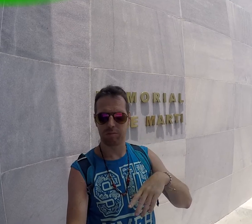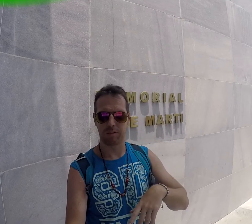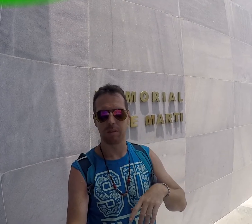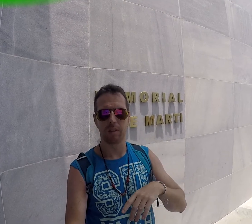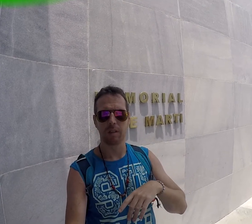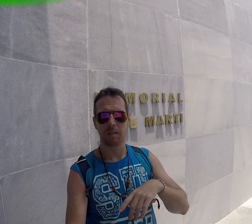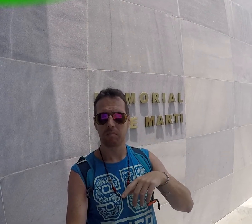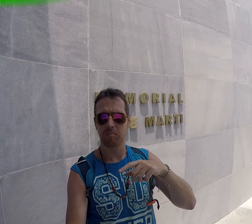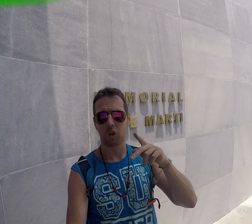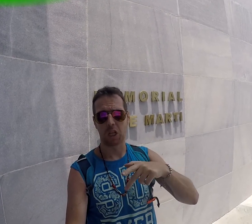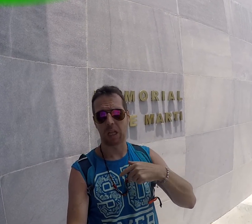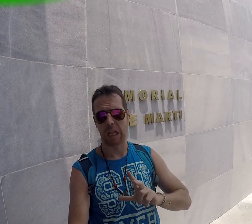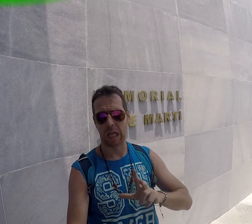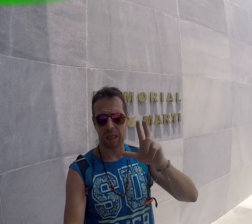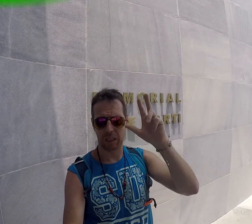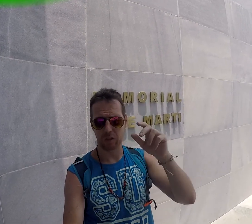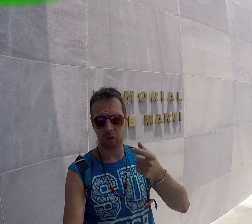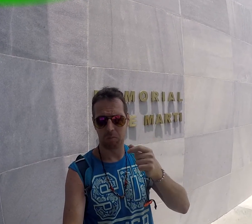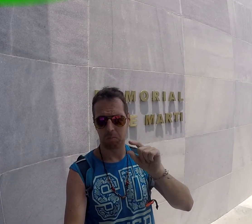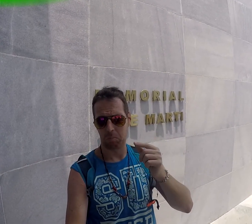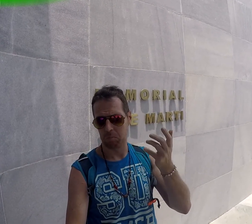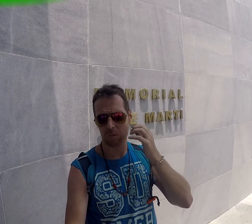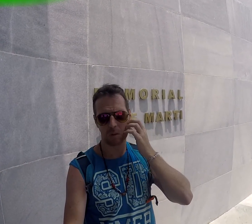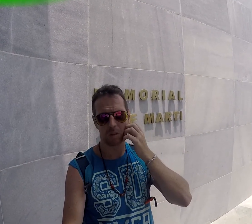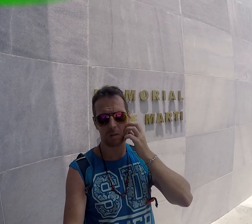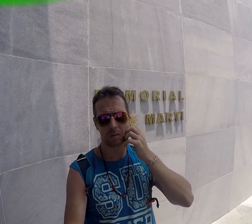Me da pereza, así que voy a usar el ascensor que sale muy barato